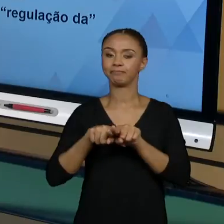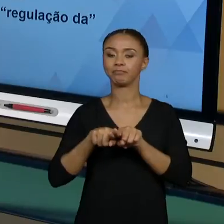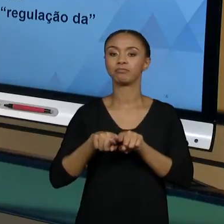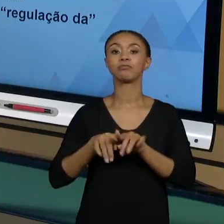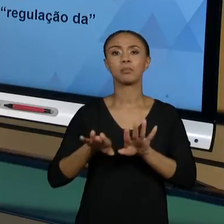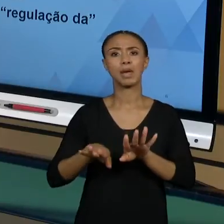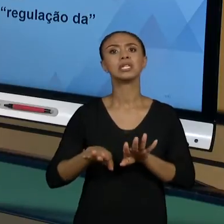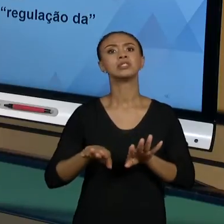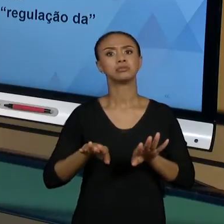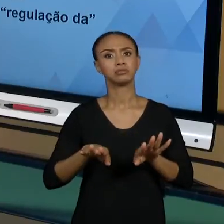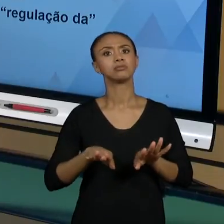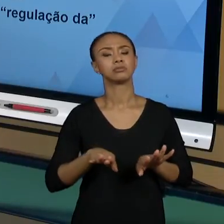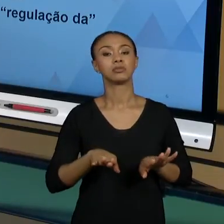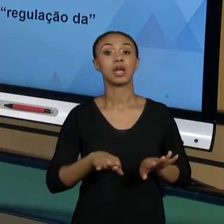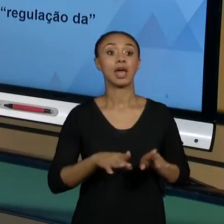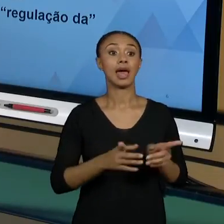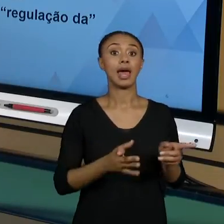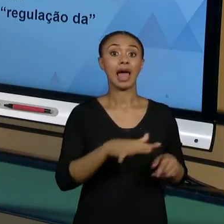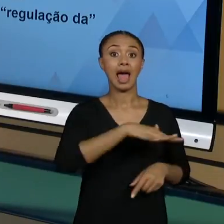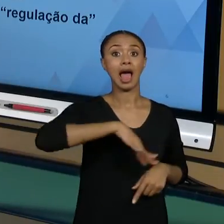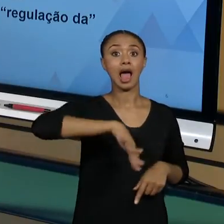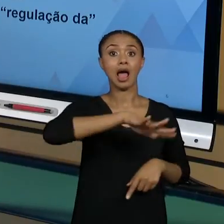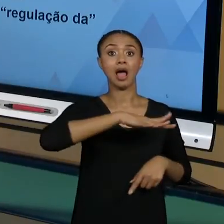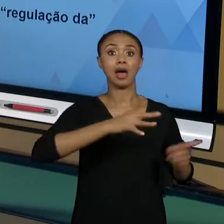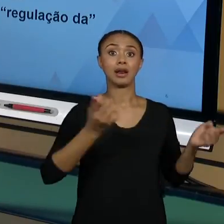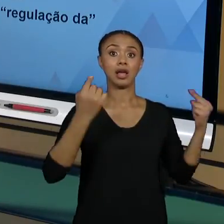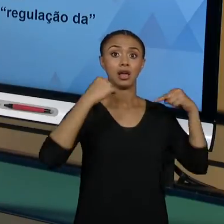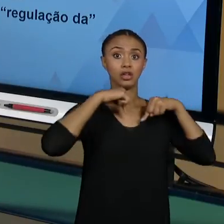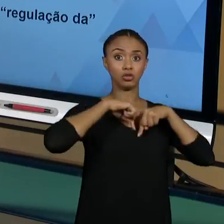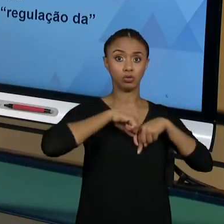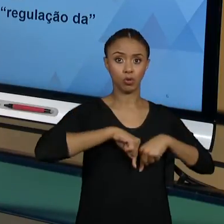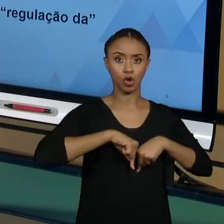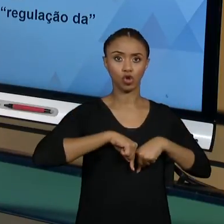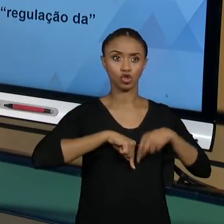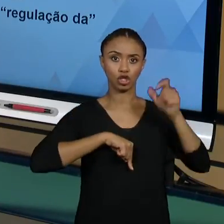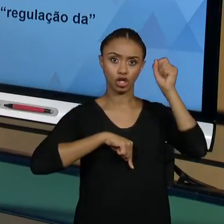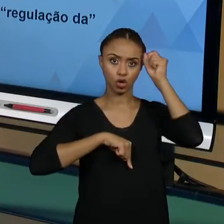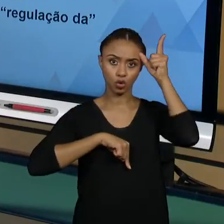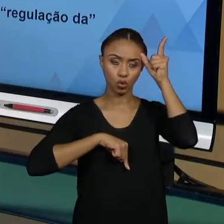ANTROPOLOGIA POR ENTENDIMENTO DO CONCEITO DE CULTURA, OS ESTUDOS CULTURAIS TAMBÉM VÃO